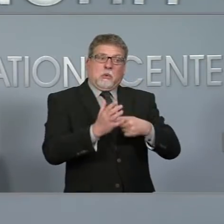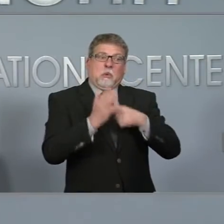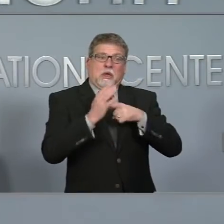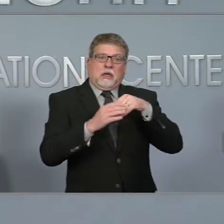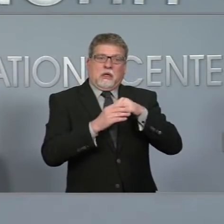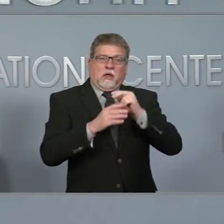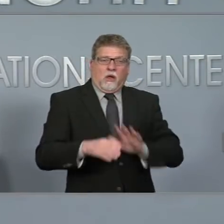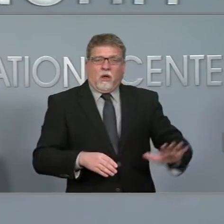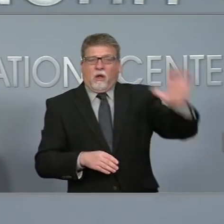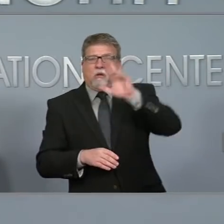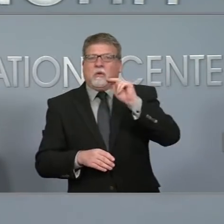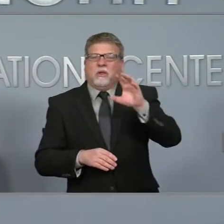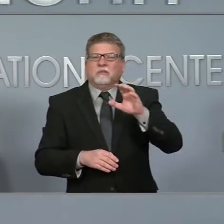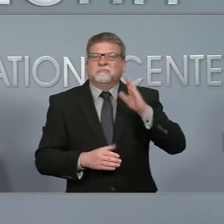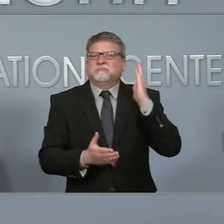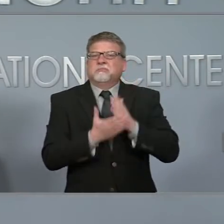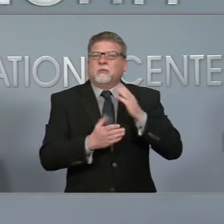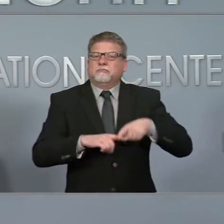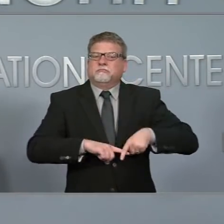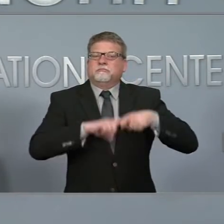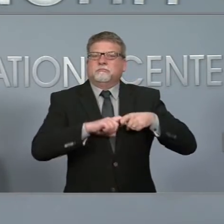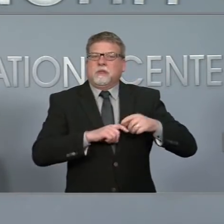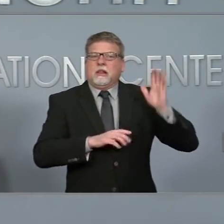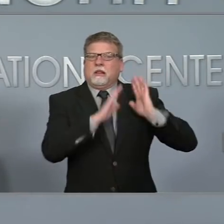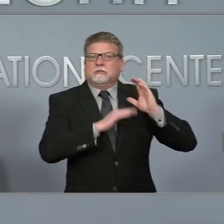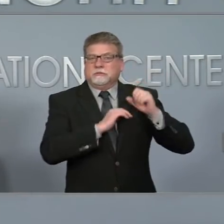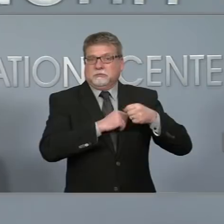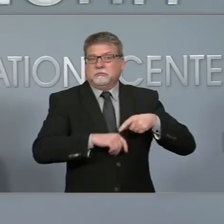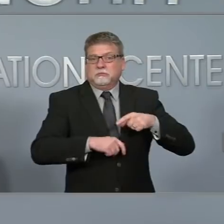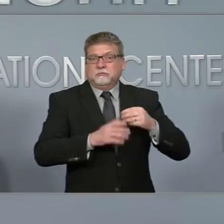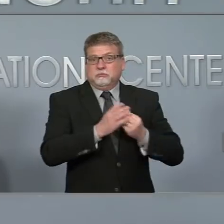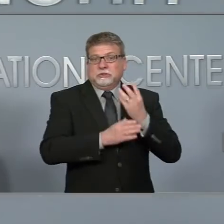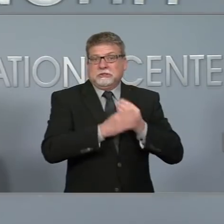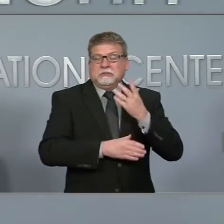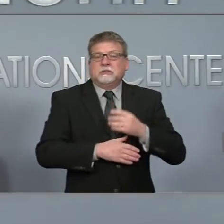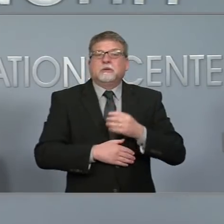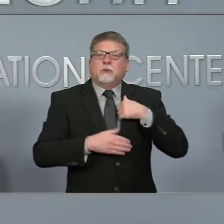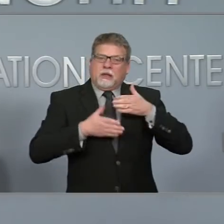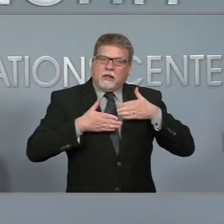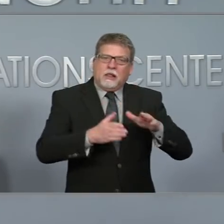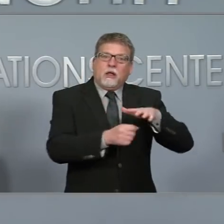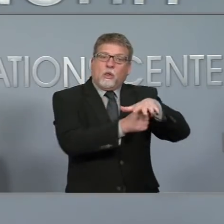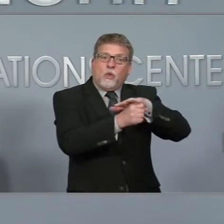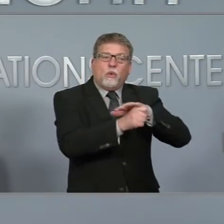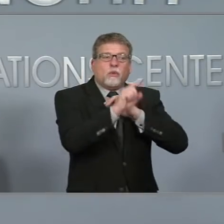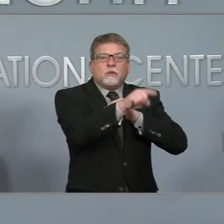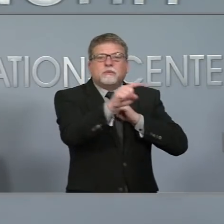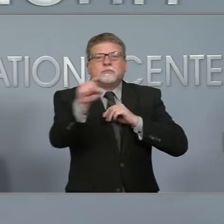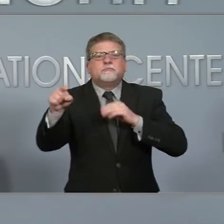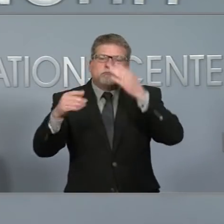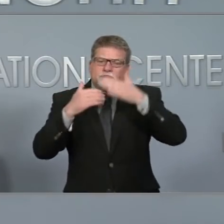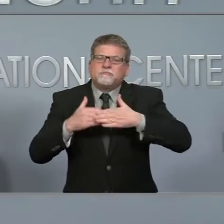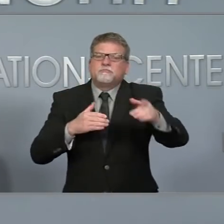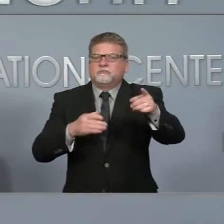y cinco por ciento de los adultos tienen por lo menos una vacuna en el Estado.